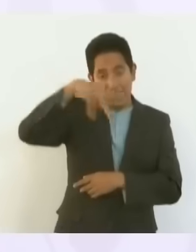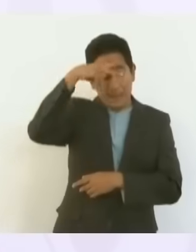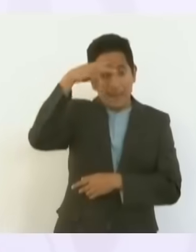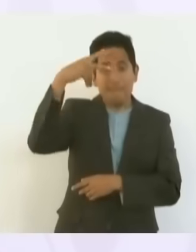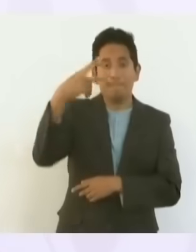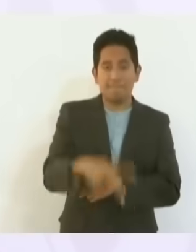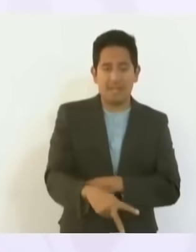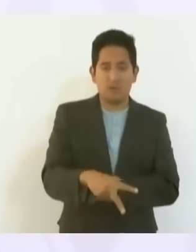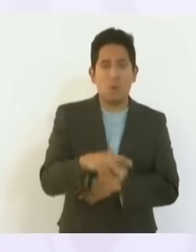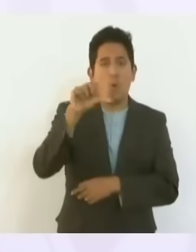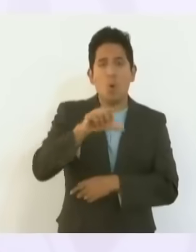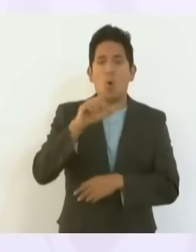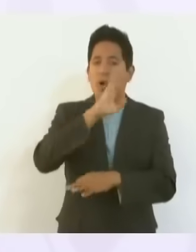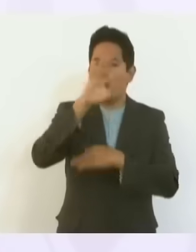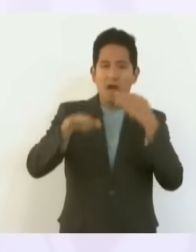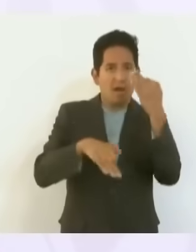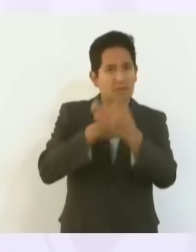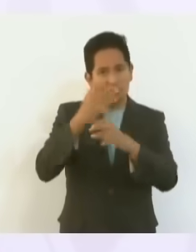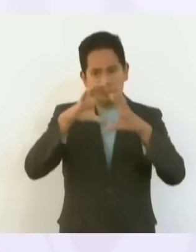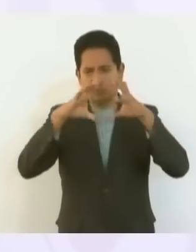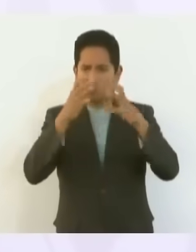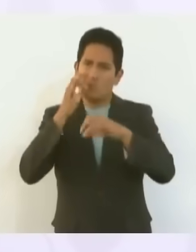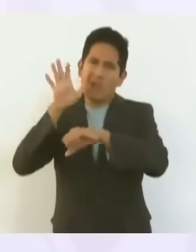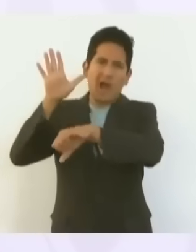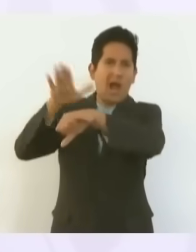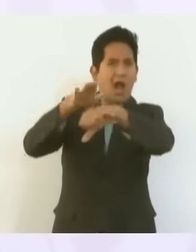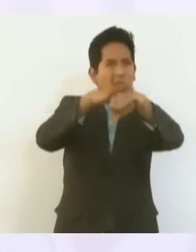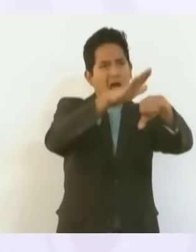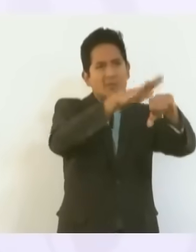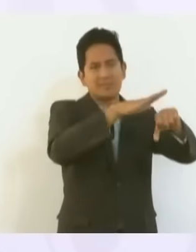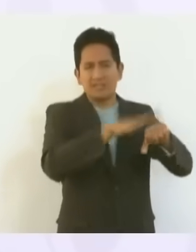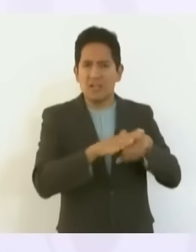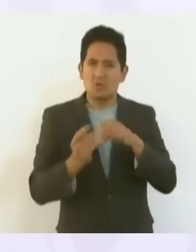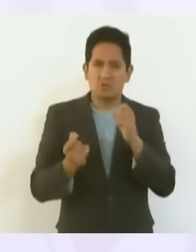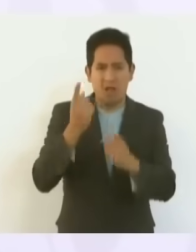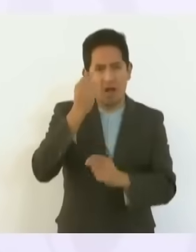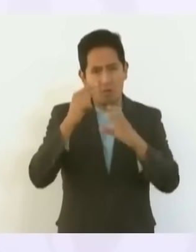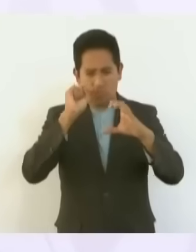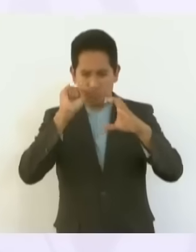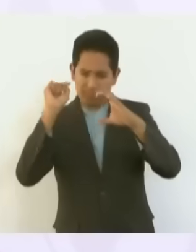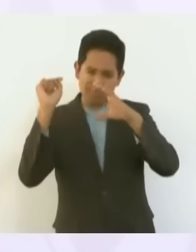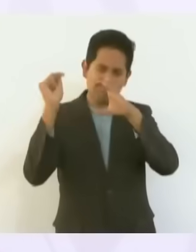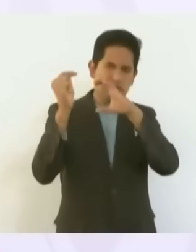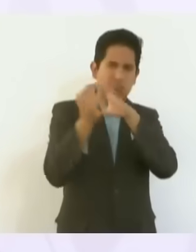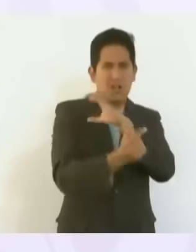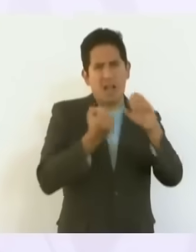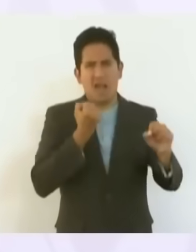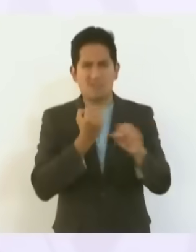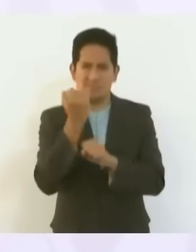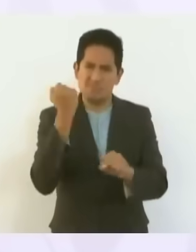claro al mundo. Mientras en algunas regiones del orbe la violencia escala, aquí el pueblo